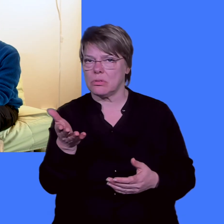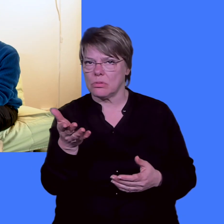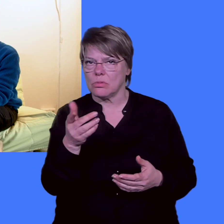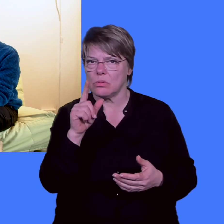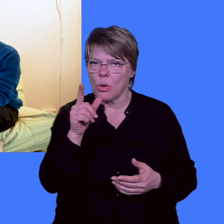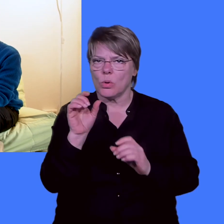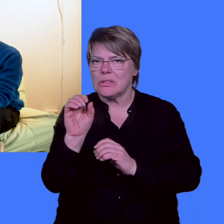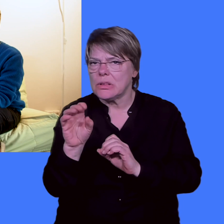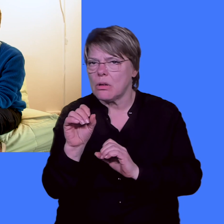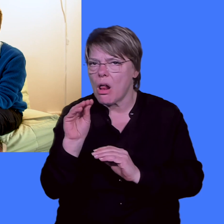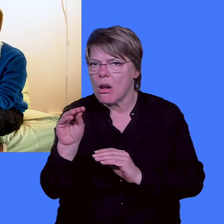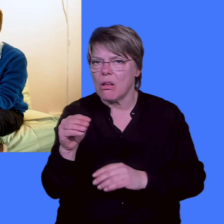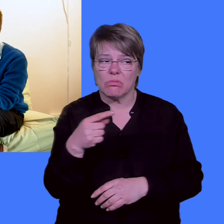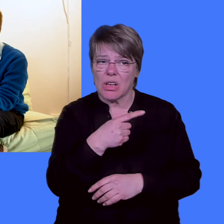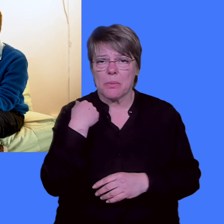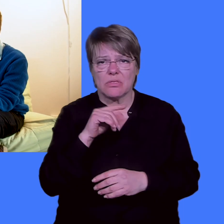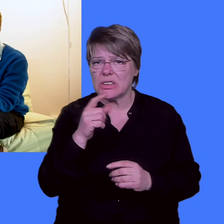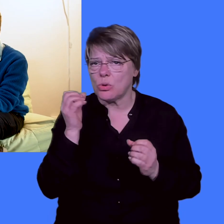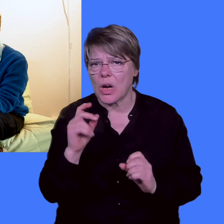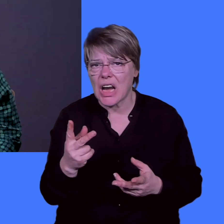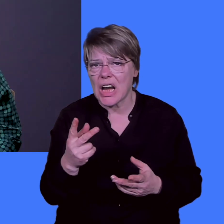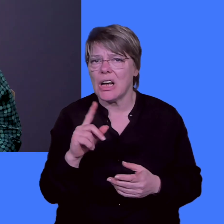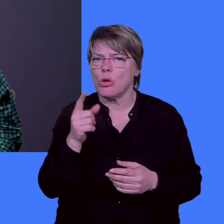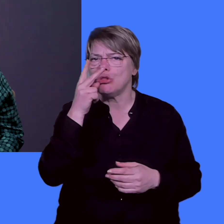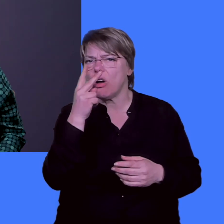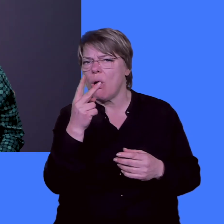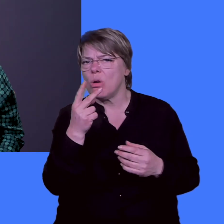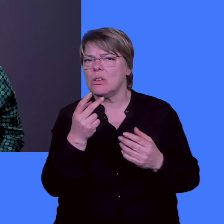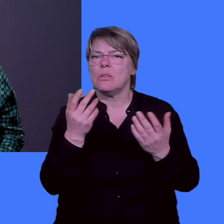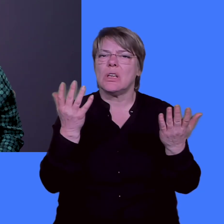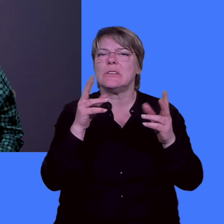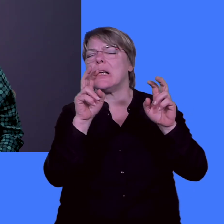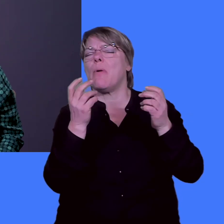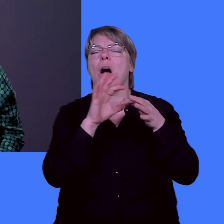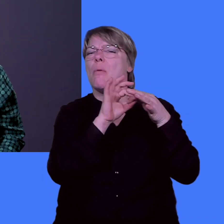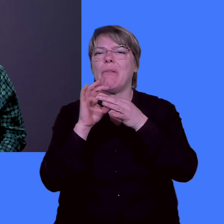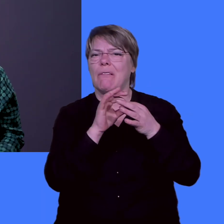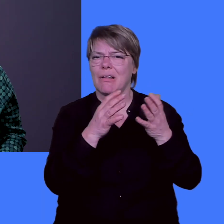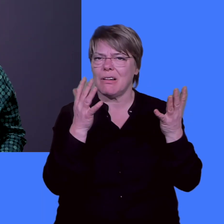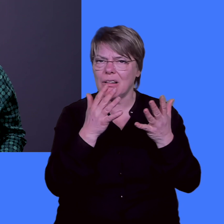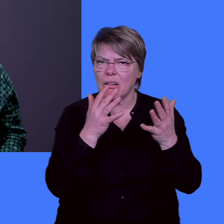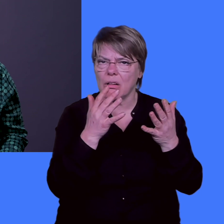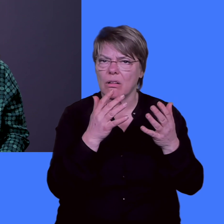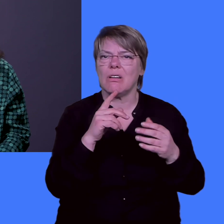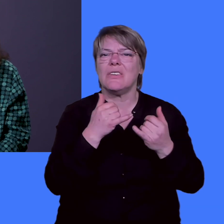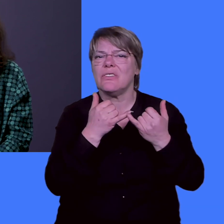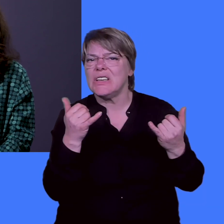Das ist ein Prozess der nicht endet, weil ja gesellschaftliche Ungleichheit nicht schnell endet.